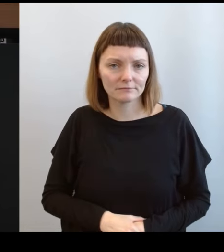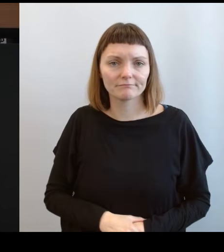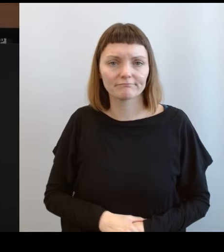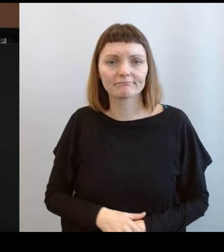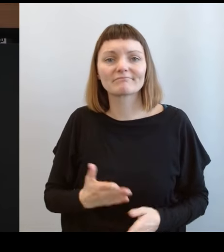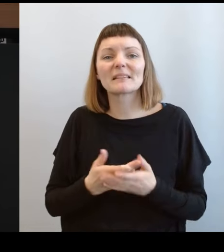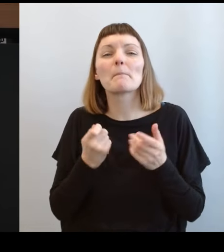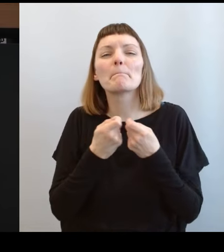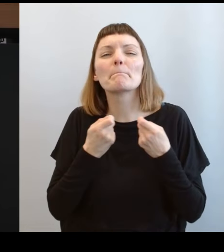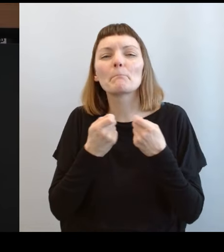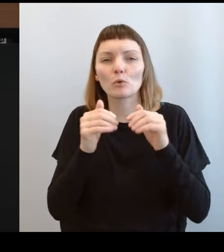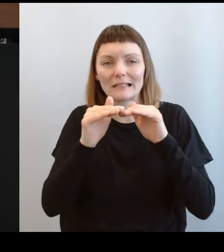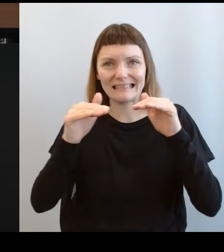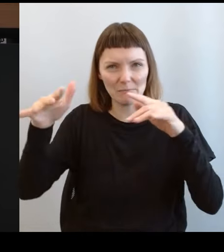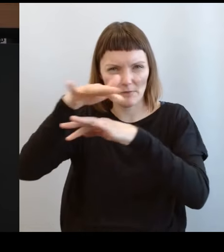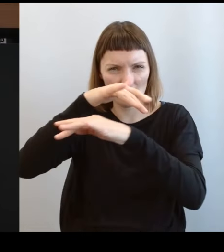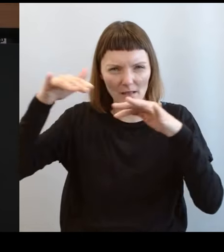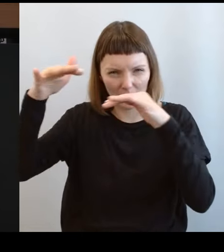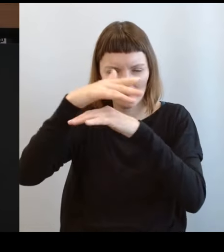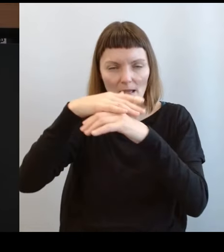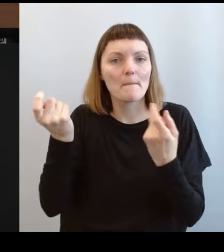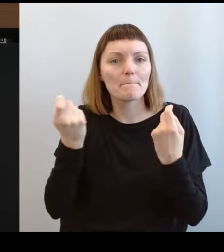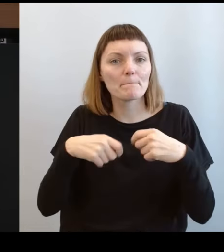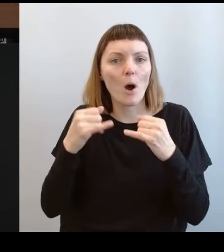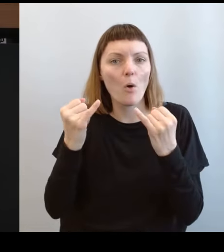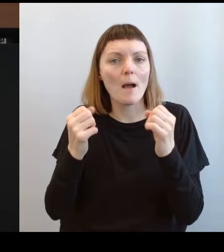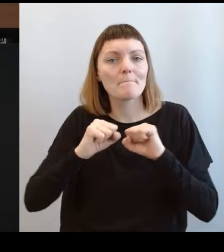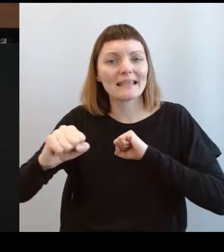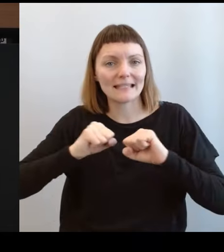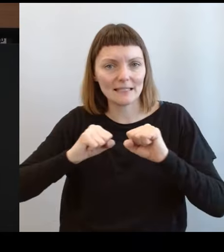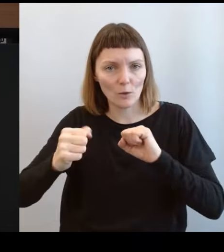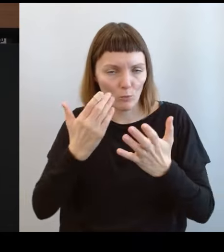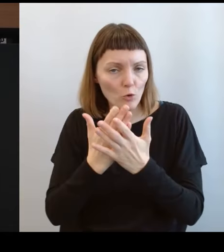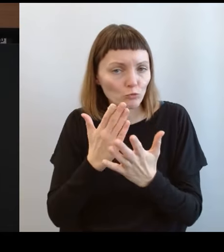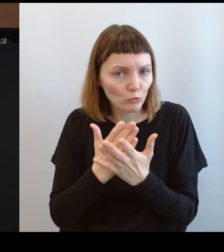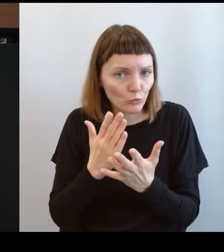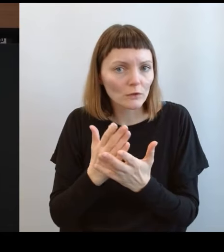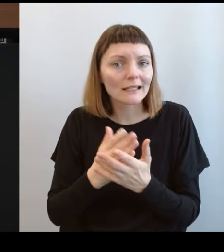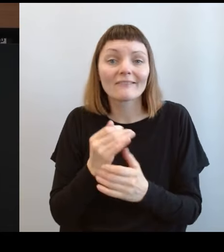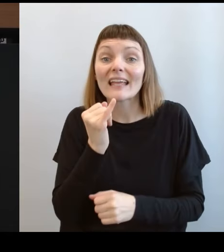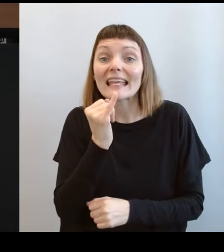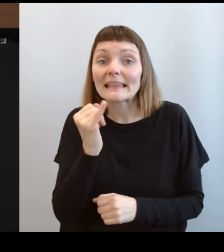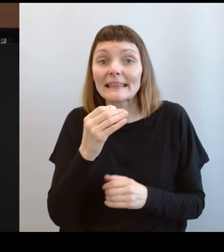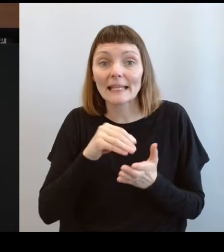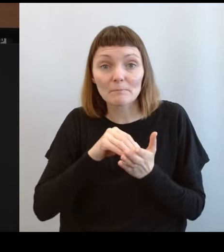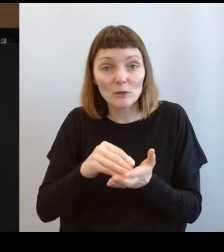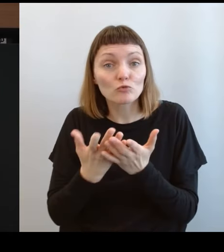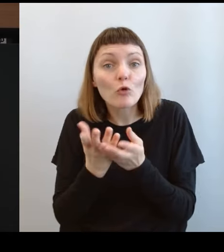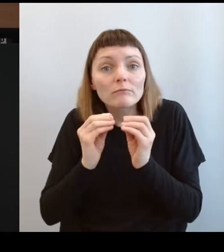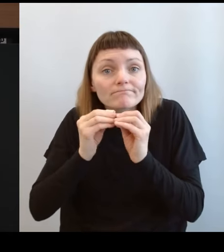Vorschläge zur Begrenzung von Indexmieten erarbeitet hat. Allerdings blockiert die FDP. Dass die FDP auch kein